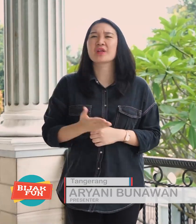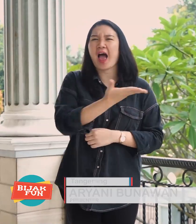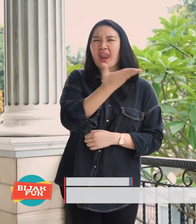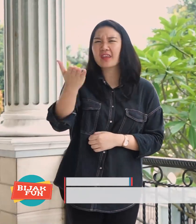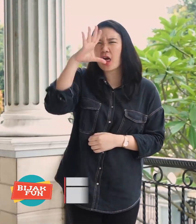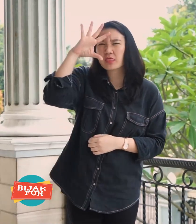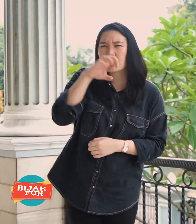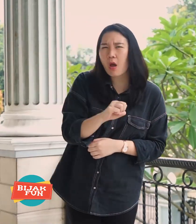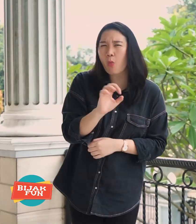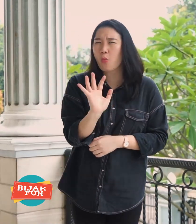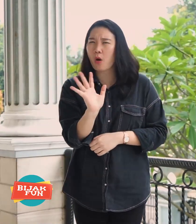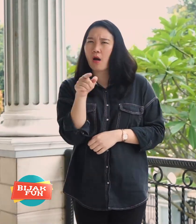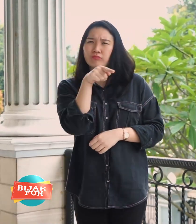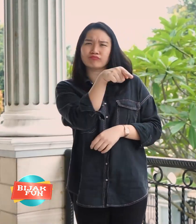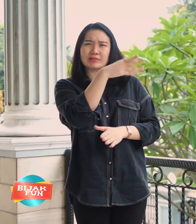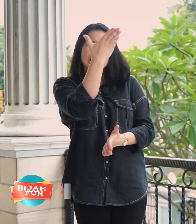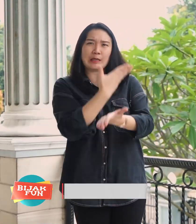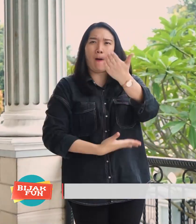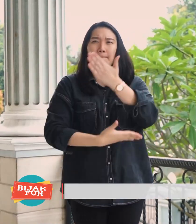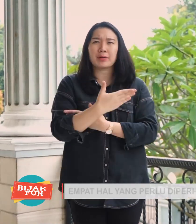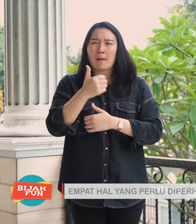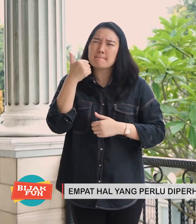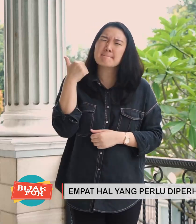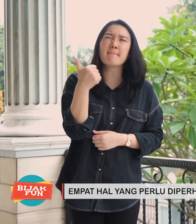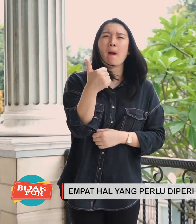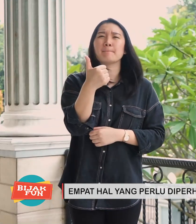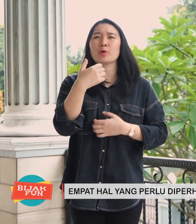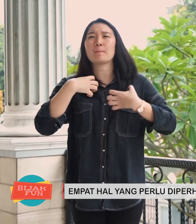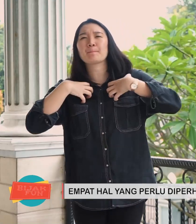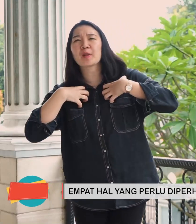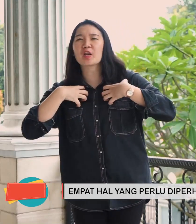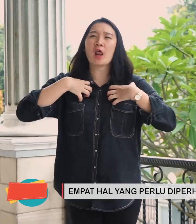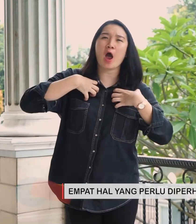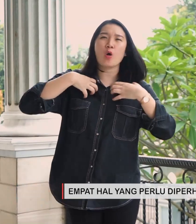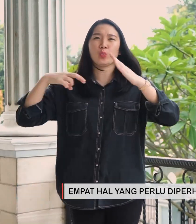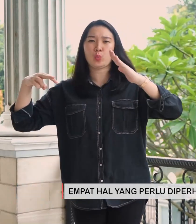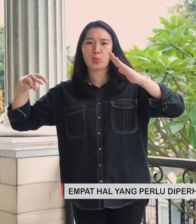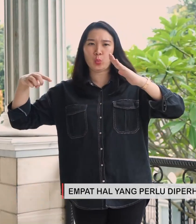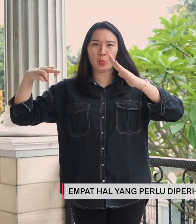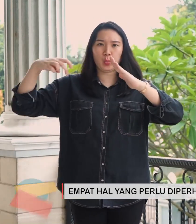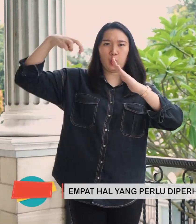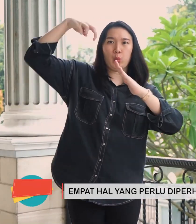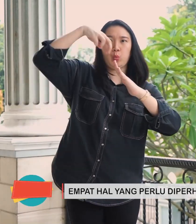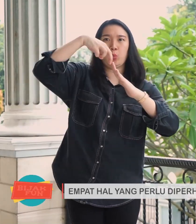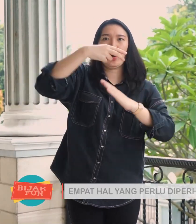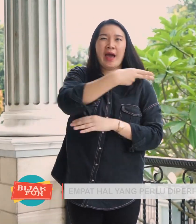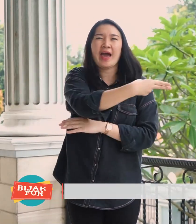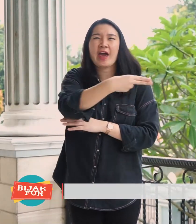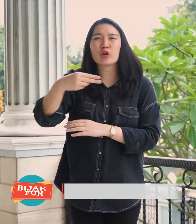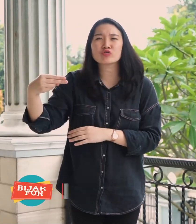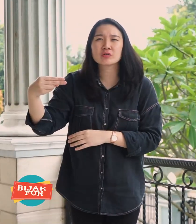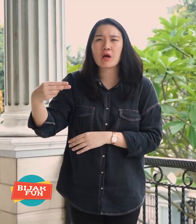Kalian tahu, disabilitas mampu mendaki hingga puncak gunung di Indonesia?